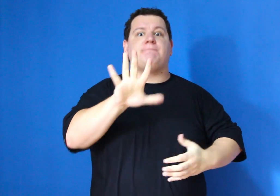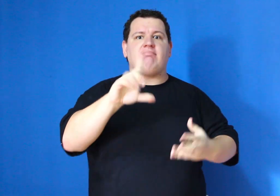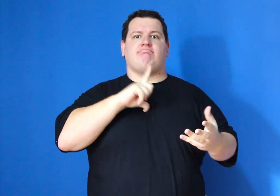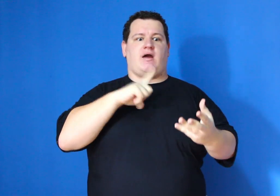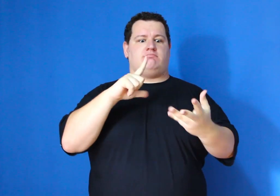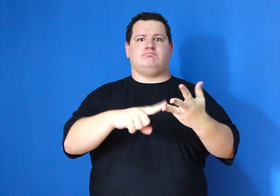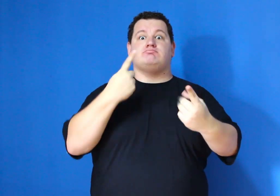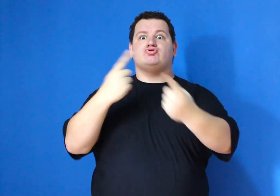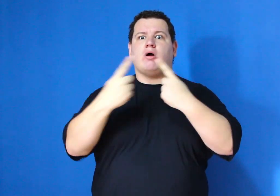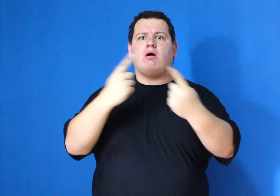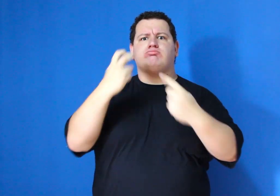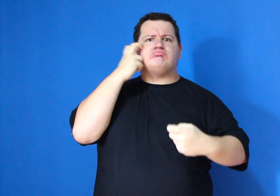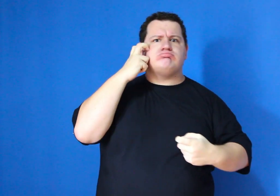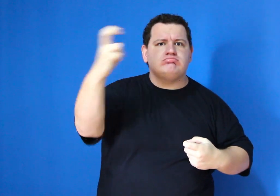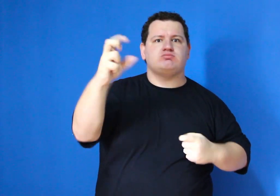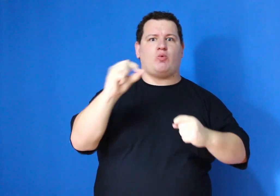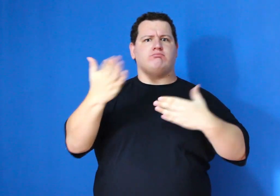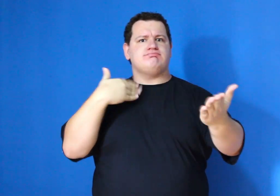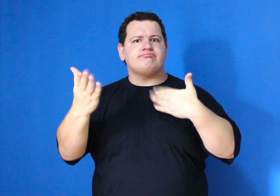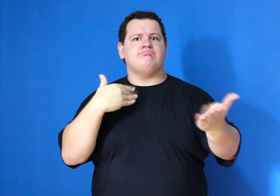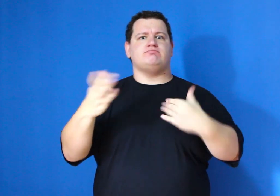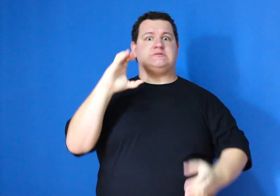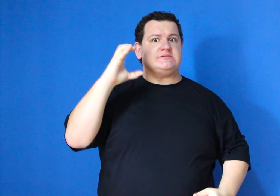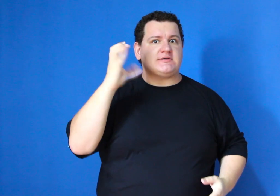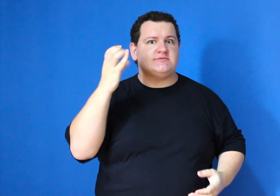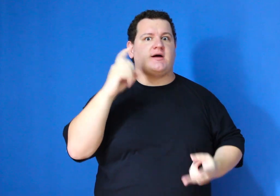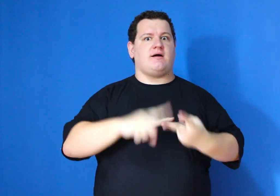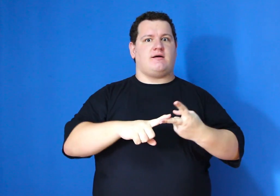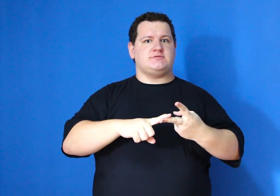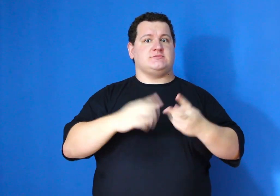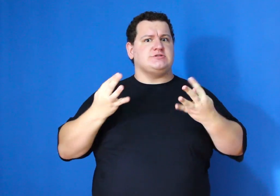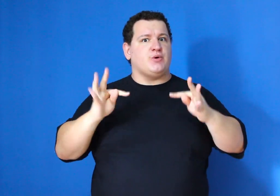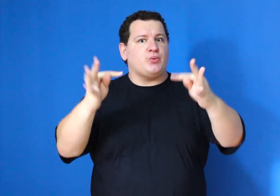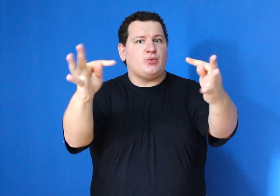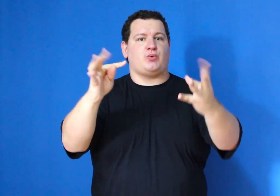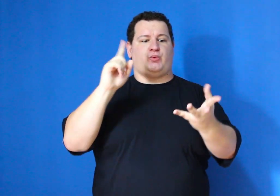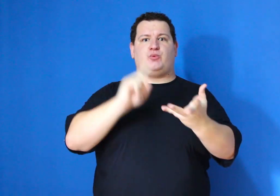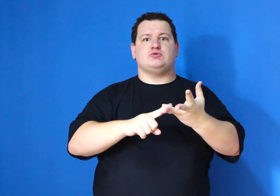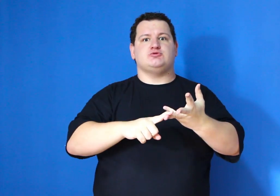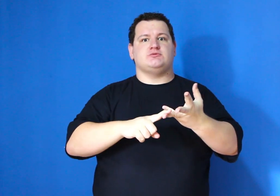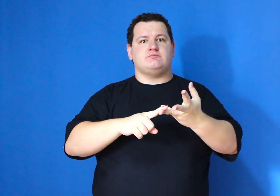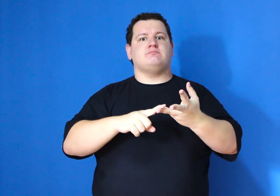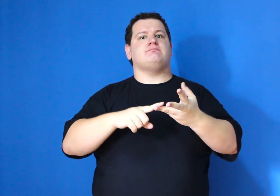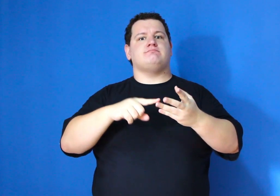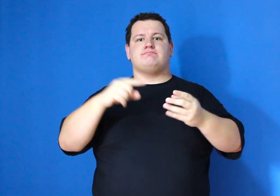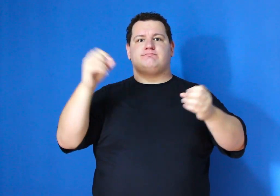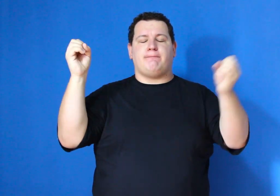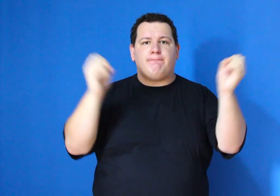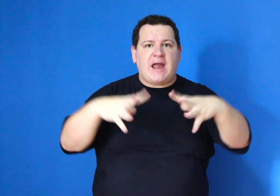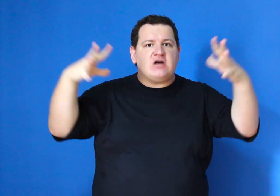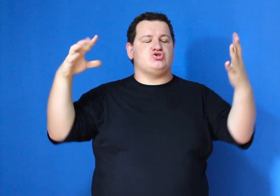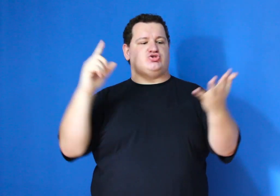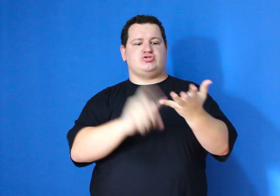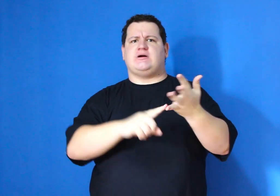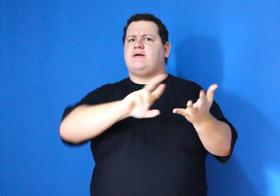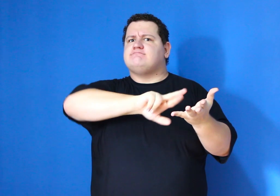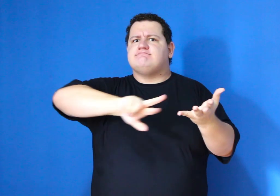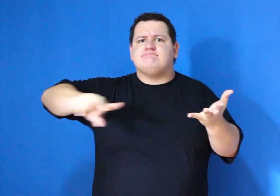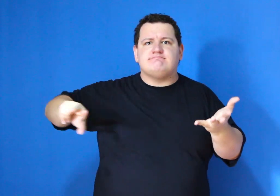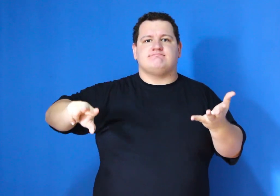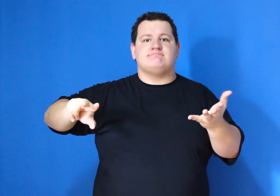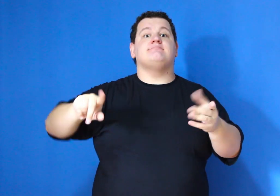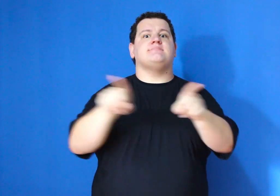mas tem diálogos inteligentes que falam sobre ciência, tecnologia, magia e etc.